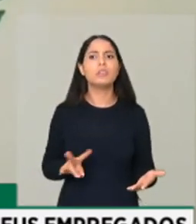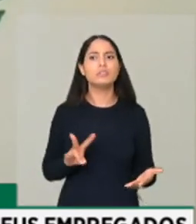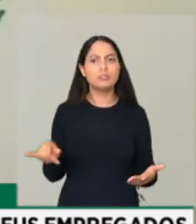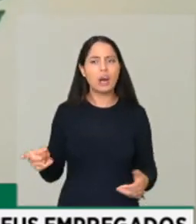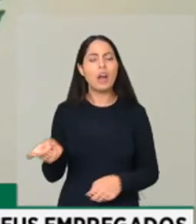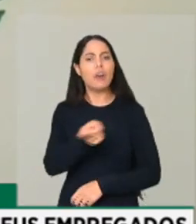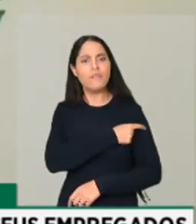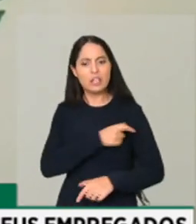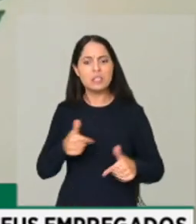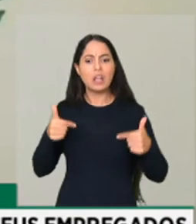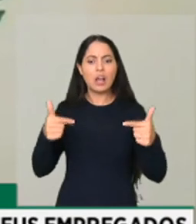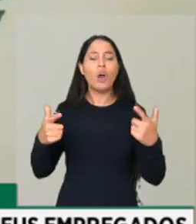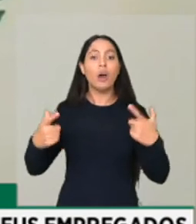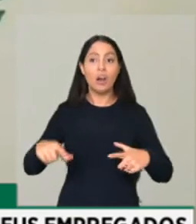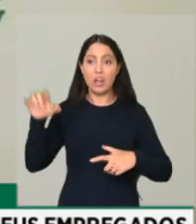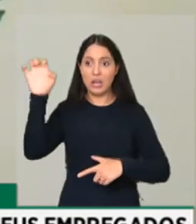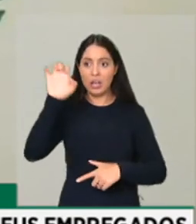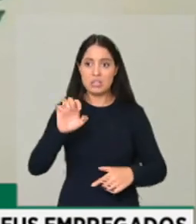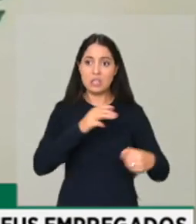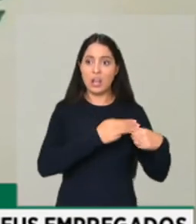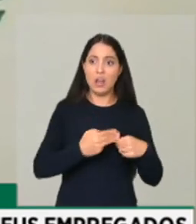VACINAÇÃO POR ESTADOS E MUNICÍPIOS?! EU NÃO VEJO PREJUÍZO NISSO. MUITO PELO CONTRÁRIO, EU VEJO QUE NÓS